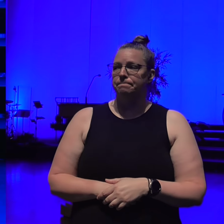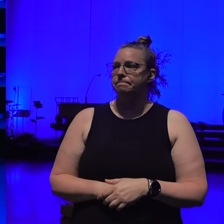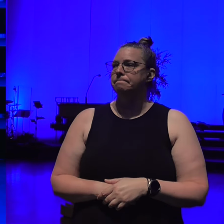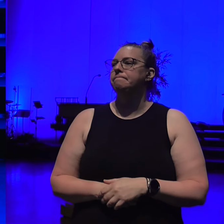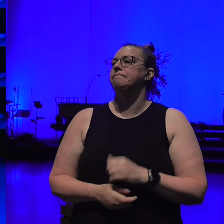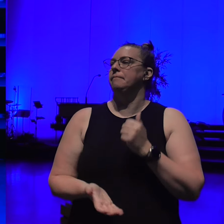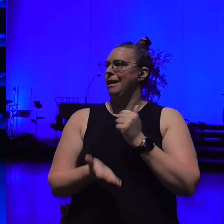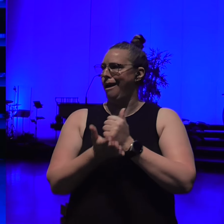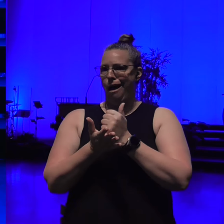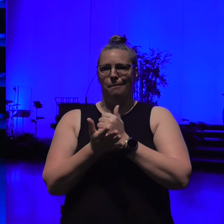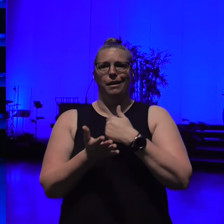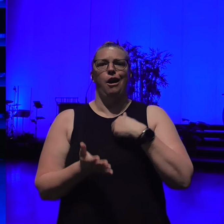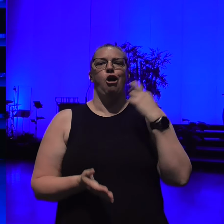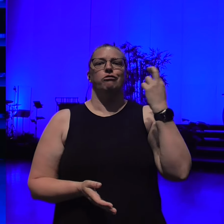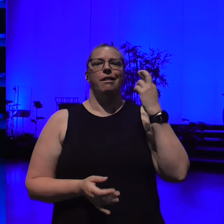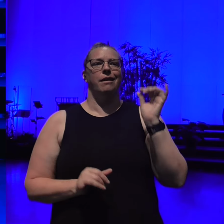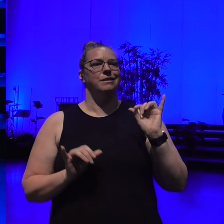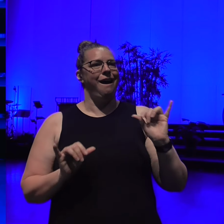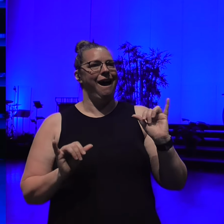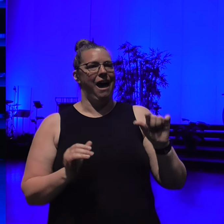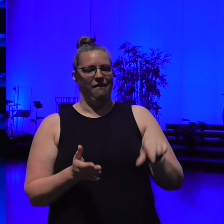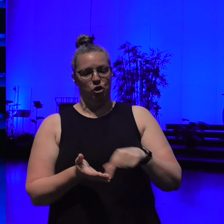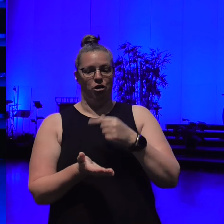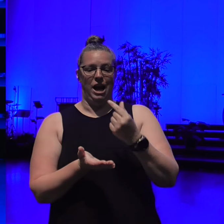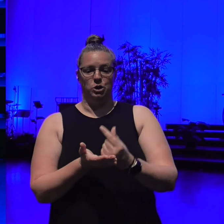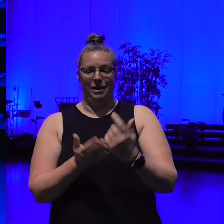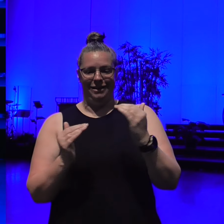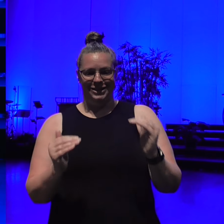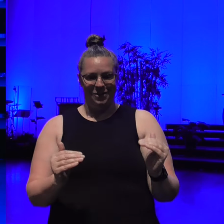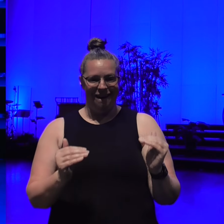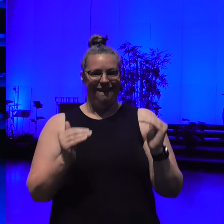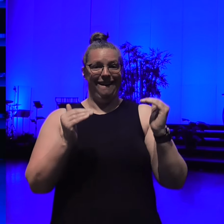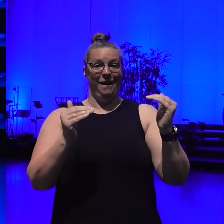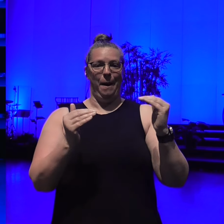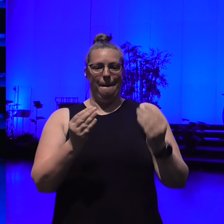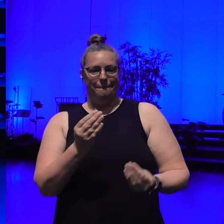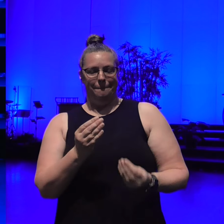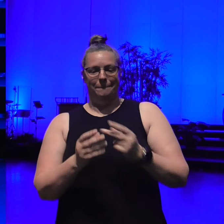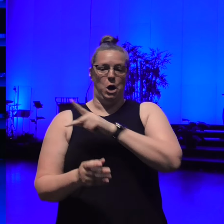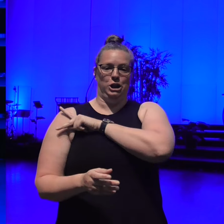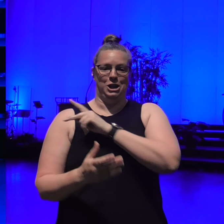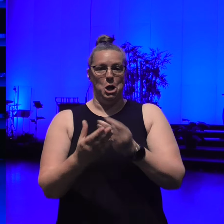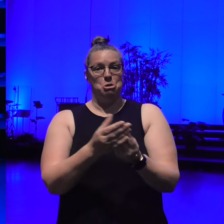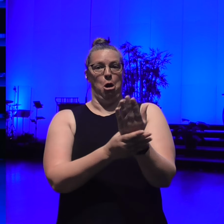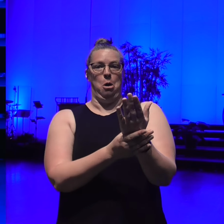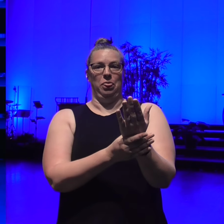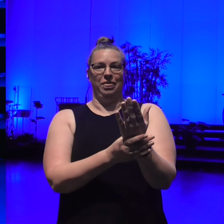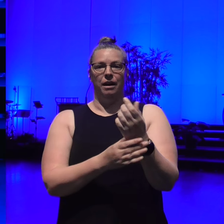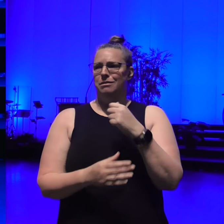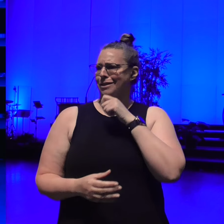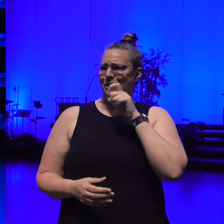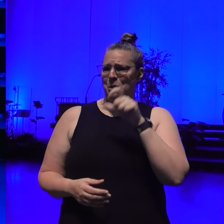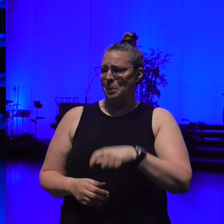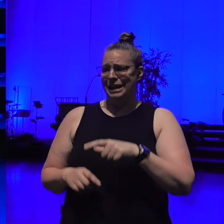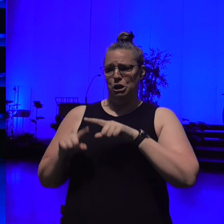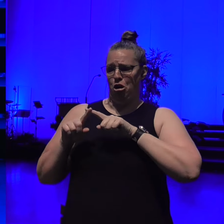me ayudó a darme cuenta de que me había graduado a un nuevo nivel de crecimiento personal Ya no necesito confiar en una